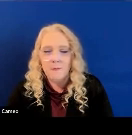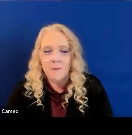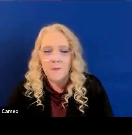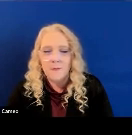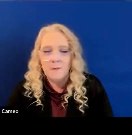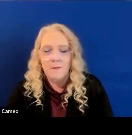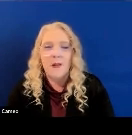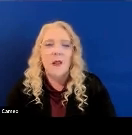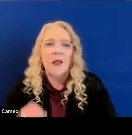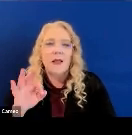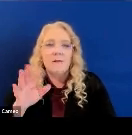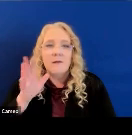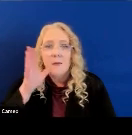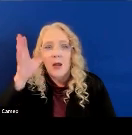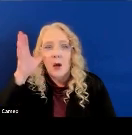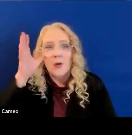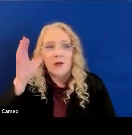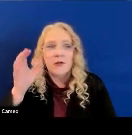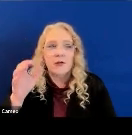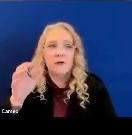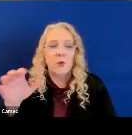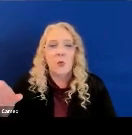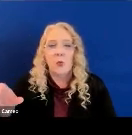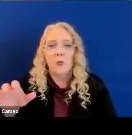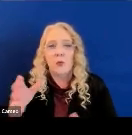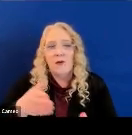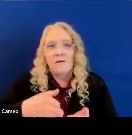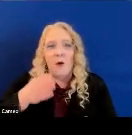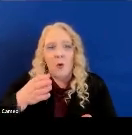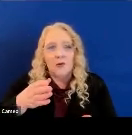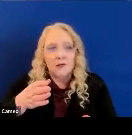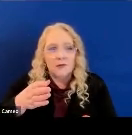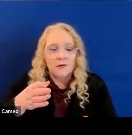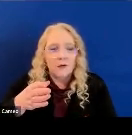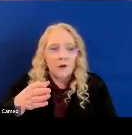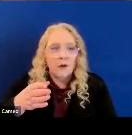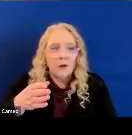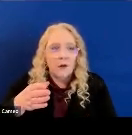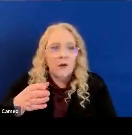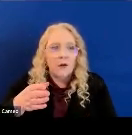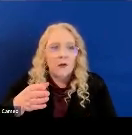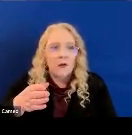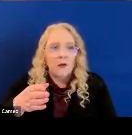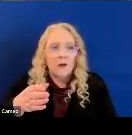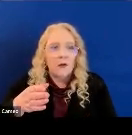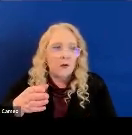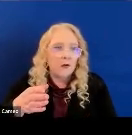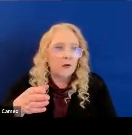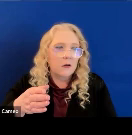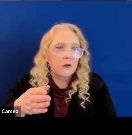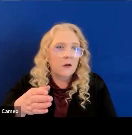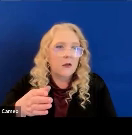para continuar con los servicios de educación especial y servicios relacionados la agencia publica no puede continuar dando